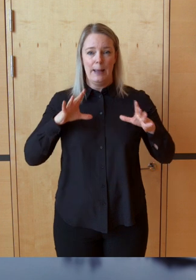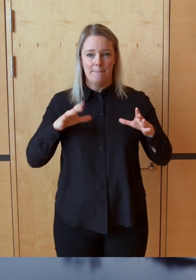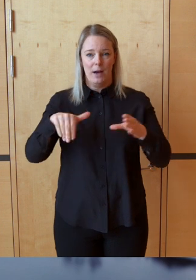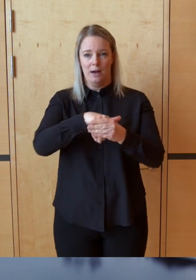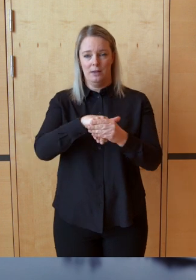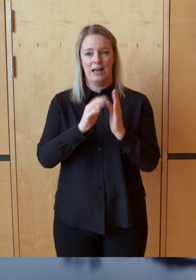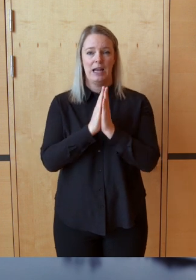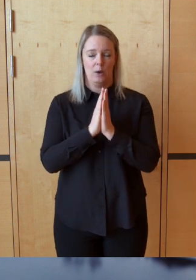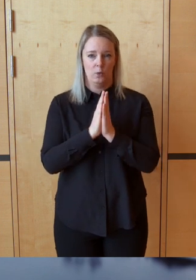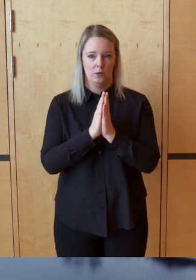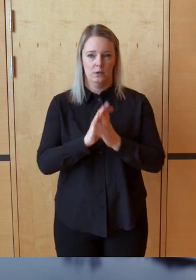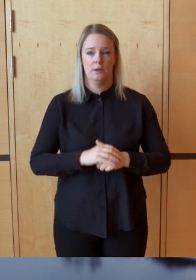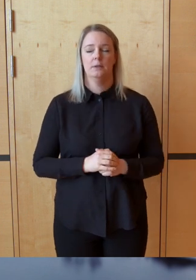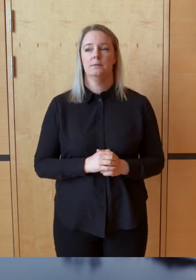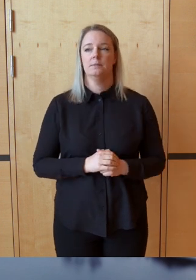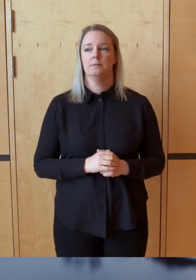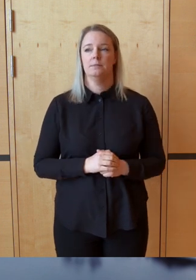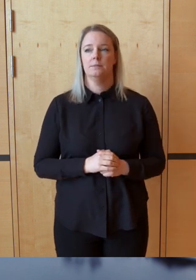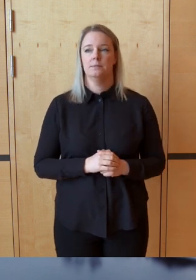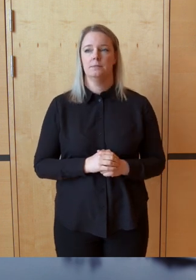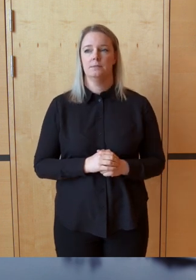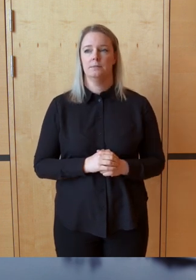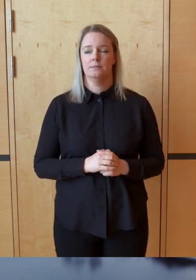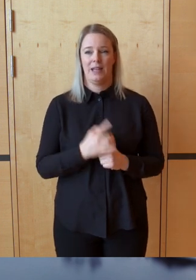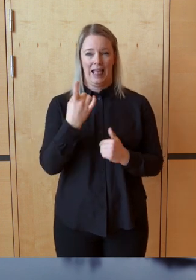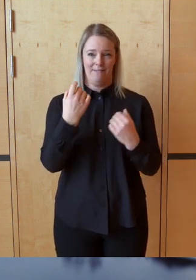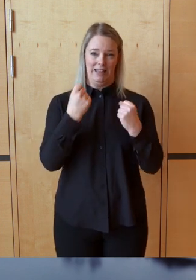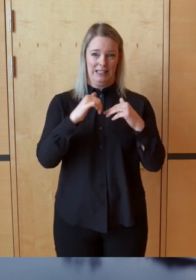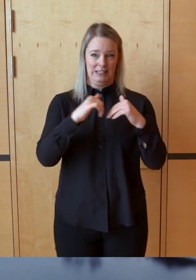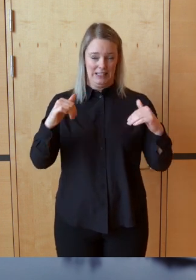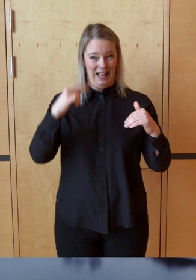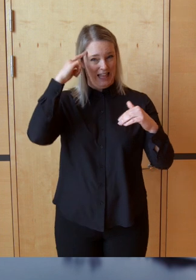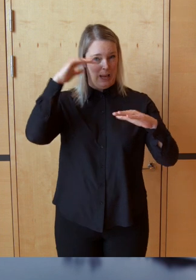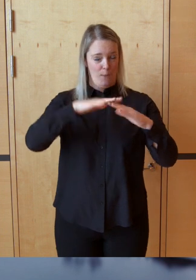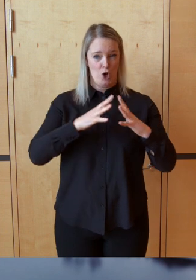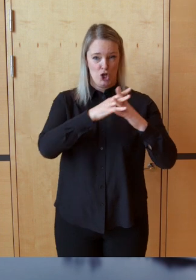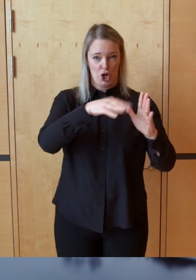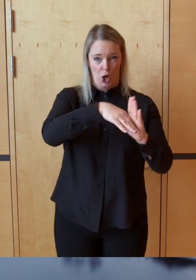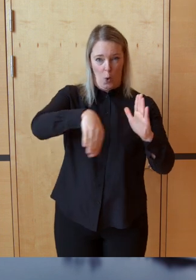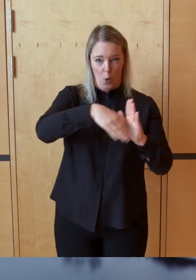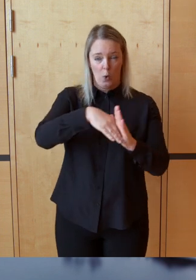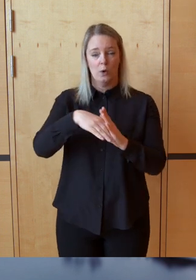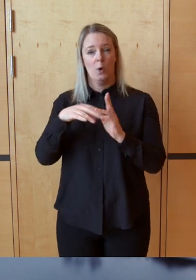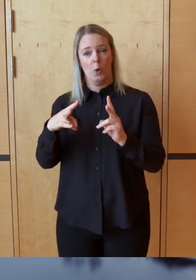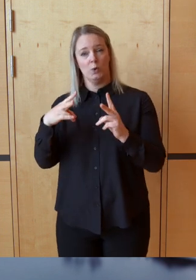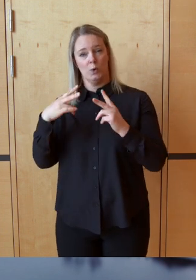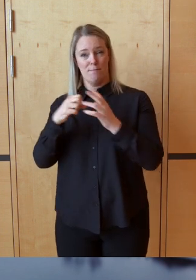Ja det är som utgör en ganska väsentlig skillnad mellan Tex kyrkklockor och Ropa ut att